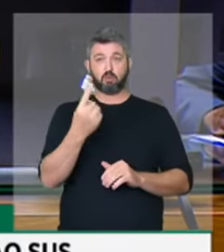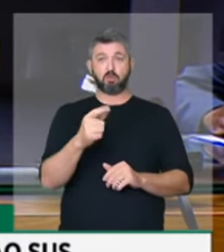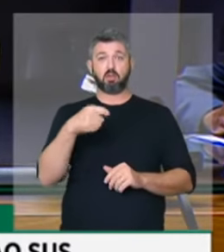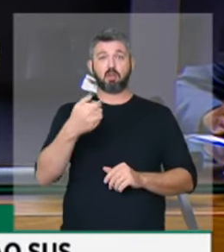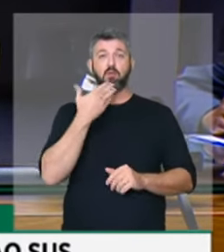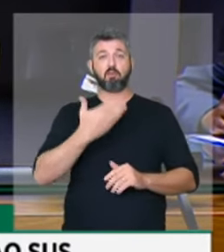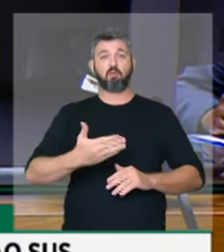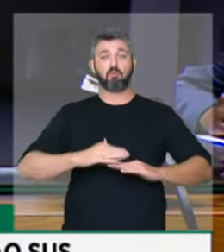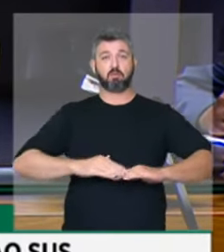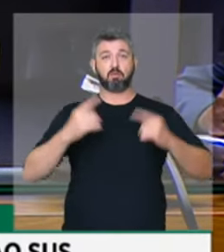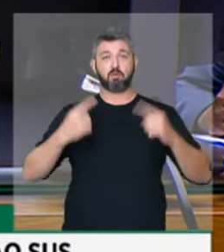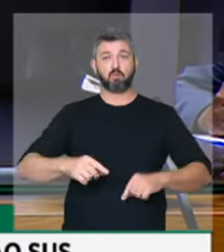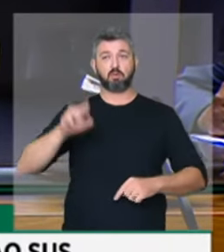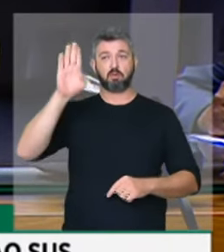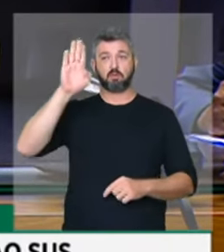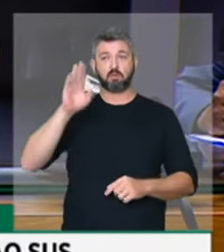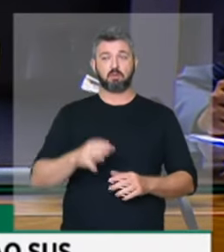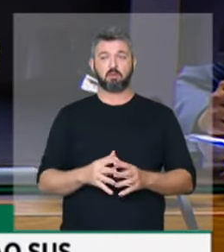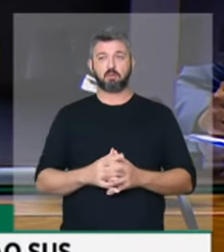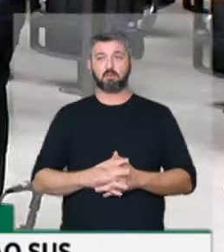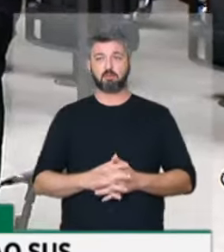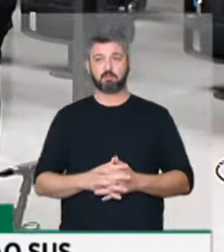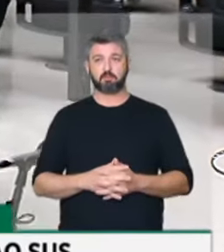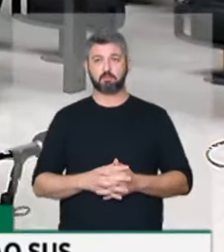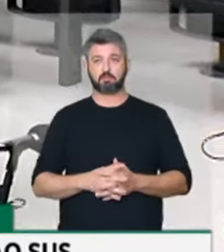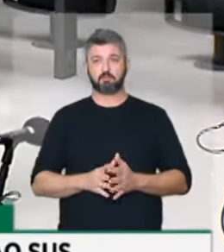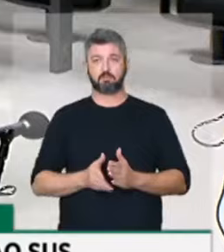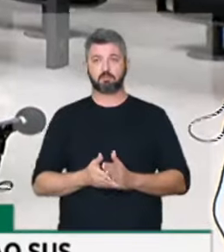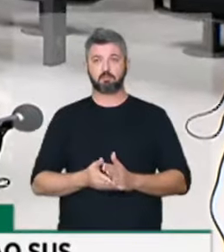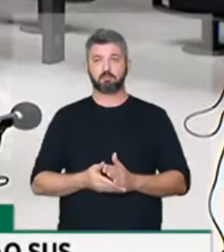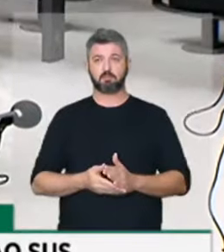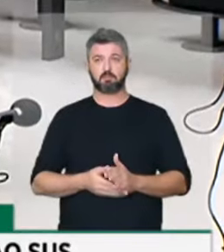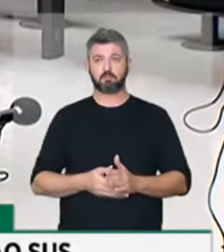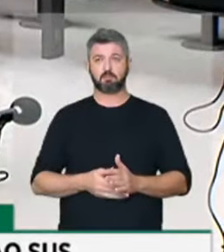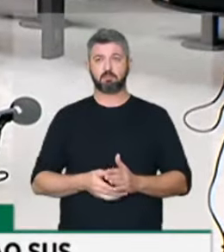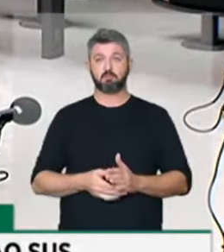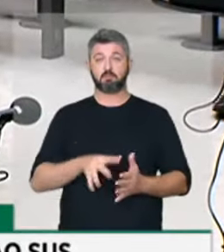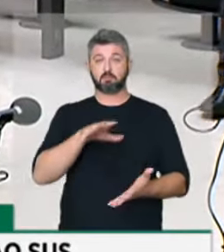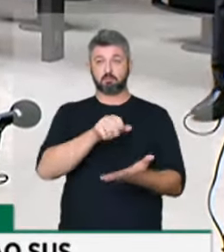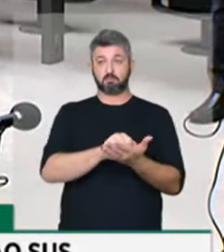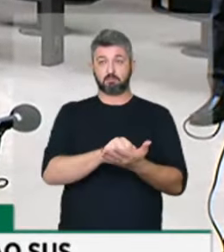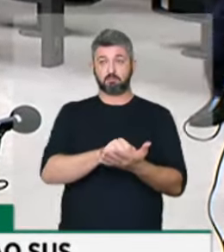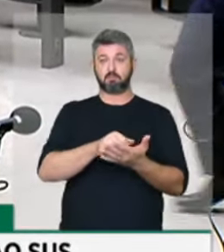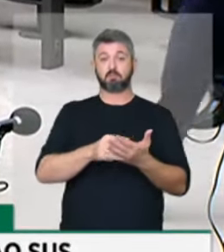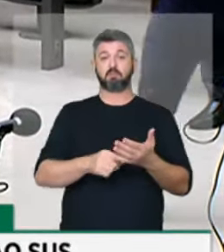QUE FOREM PELA APROVAÇÃO PERMANEÇAM COMO SE ACHAM. REGISTRANDO QUE NÓS ESTAMOS FAZENDO UMA VOTAÇÃO POR CONSENSO, POR UNANIMIDADE DA